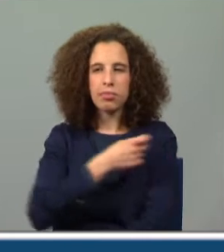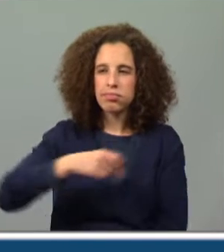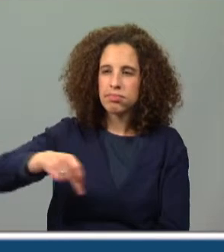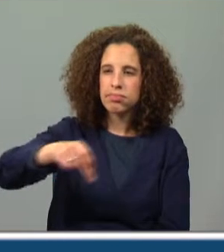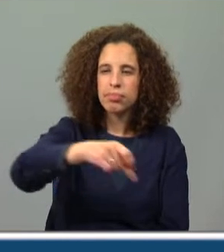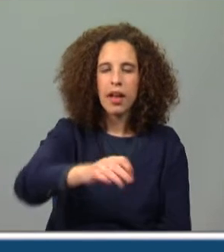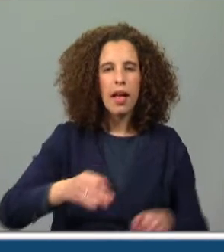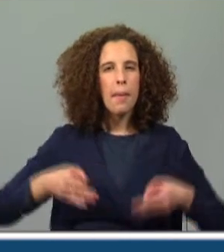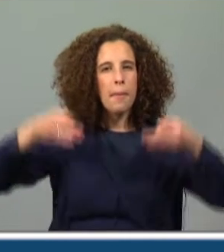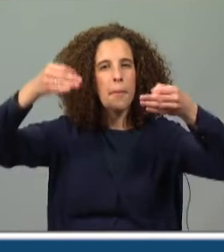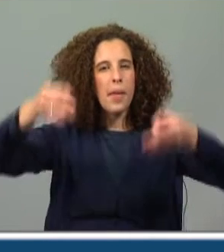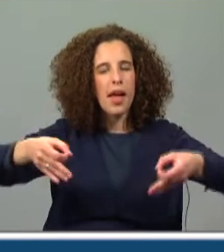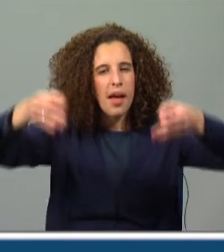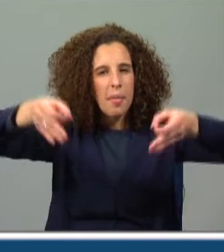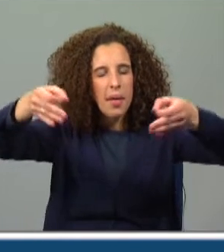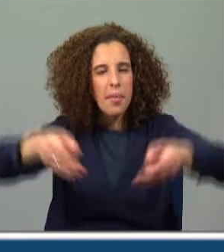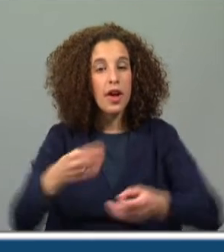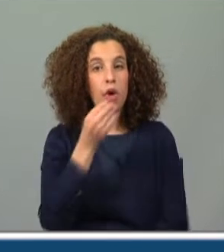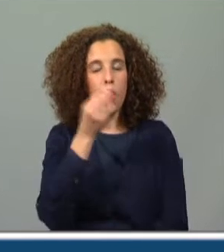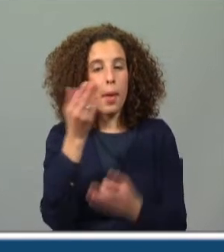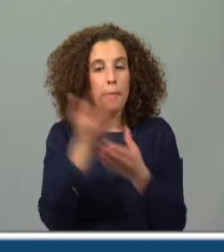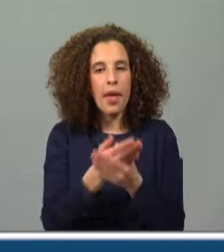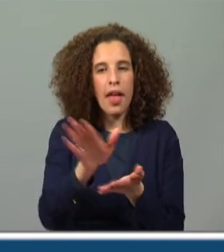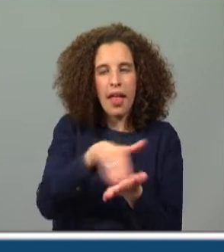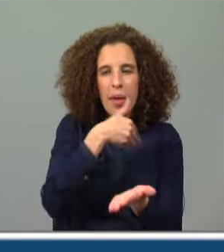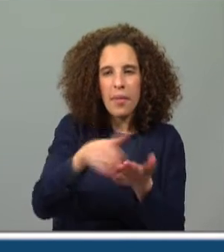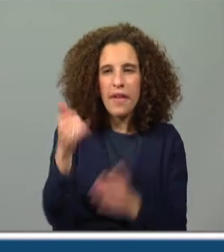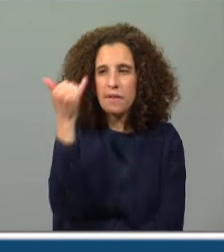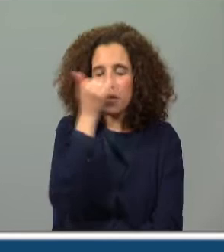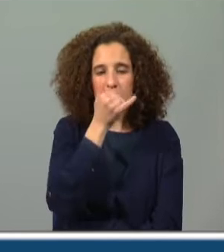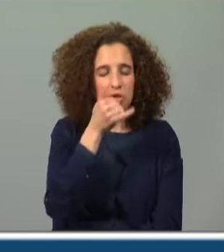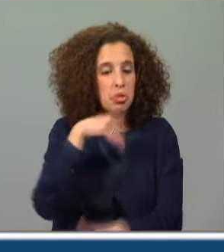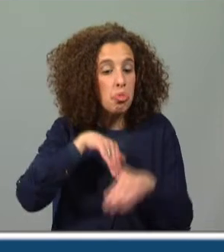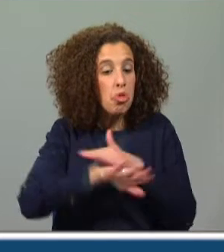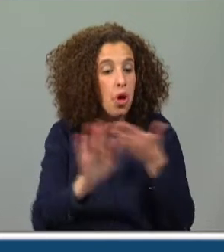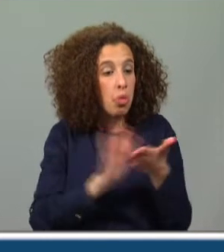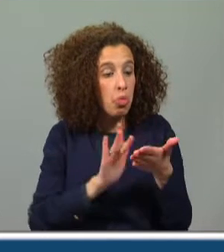indo comer pão com manteiga fingir que não sabia onde guardar o livro 假裝吃麵包和黃油不知道把書放在哪裡